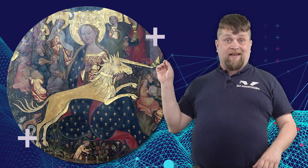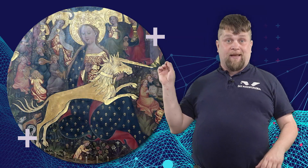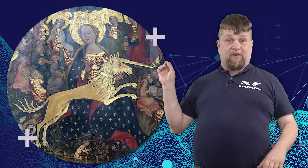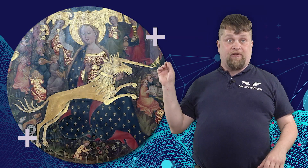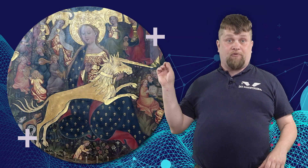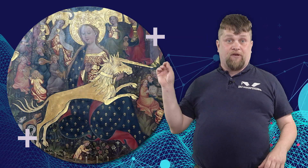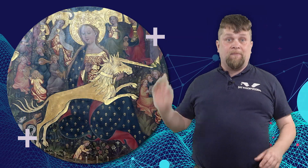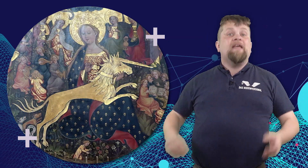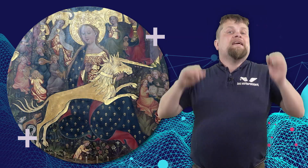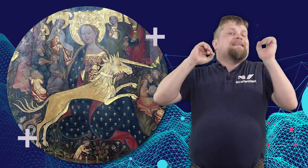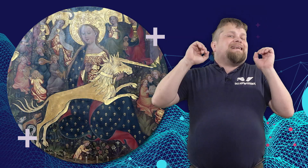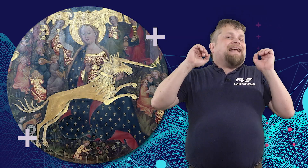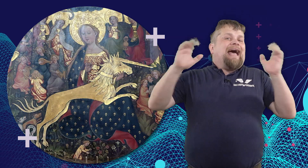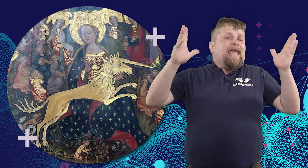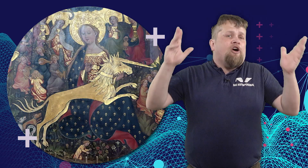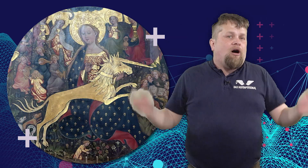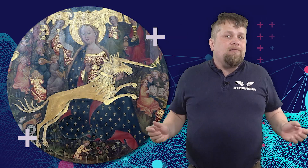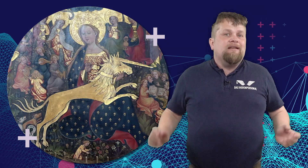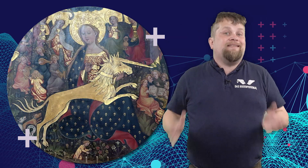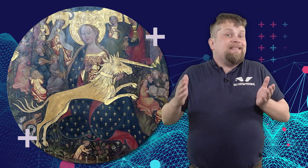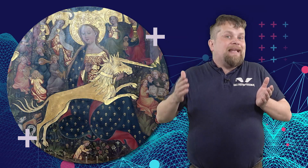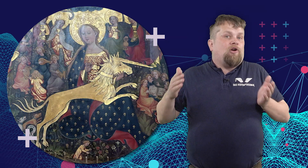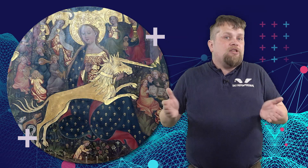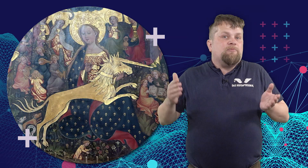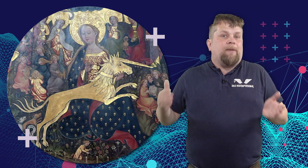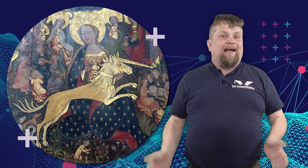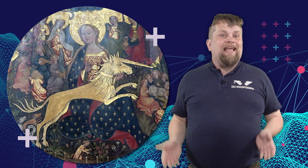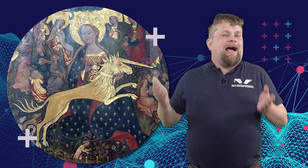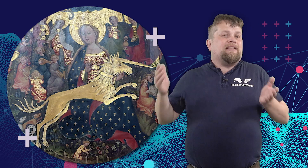Wandteppichen geführt. Das Einhorn sitzt der Gottesmutter Maria,